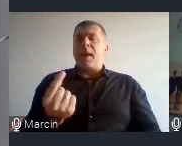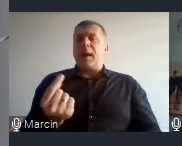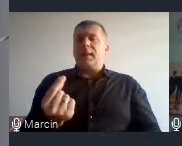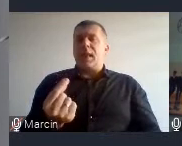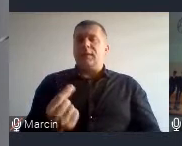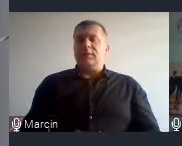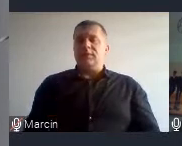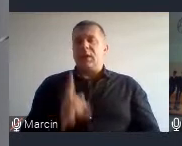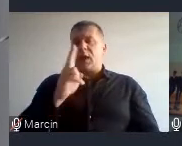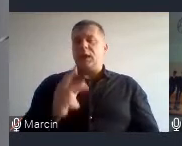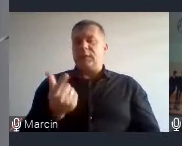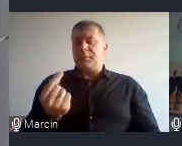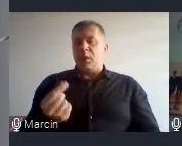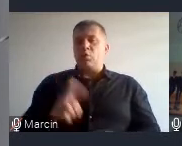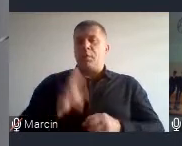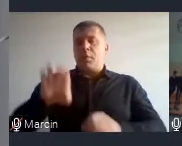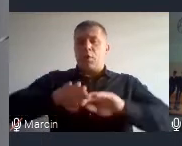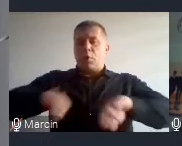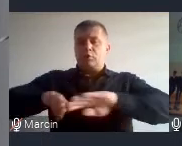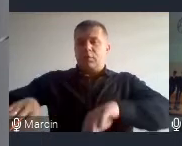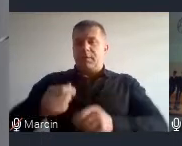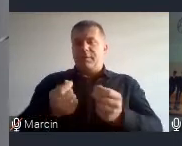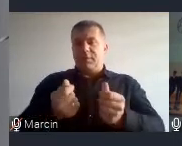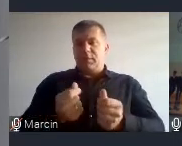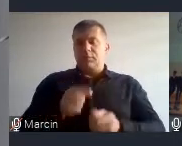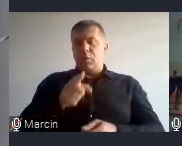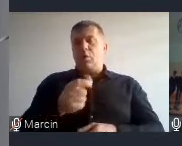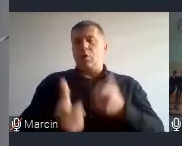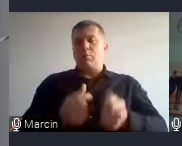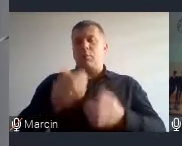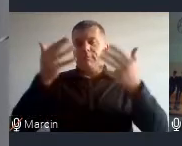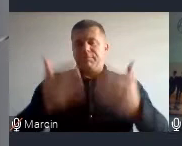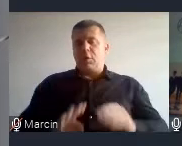W projektach partnerskich, kiedy mówimy o projekcie partnerskim, każdy z partnerów,